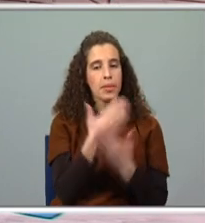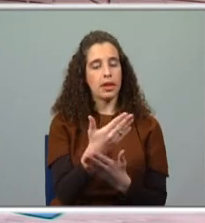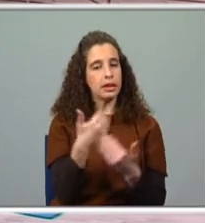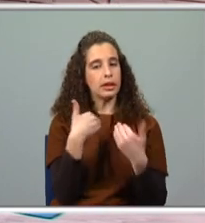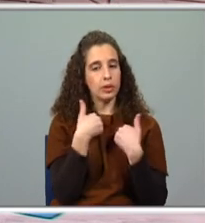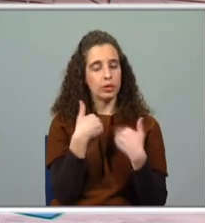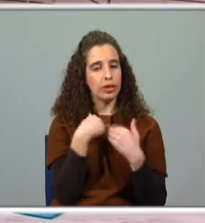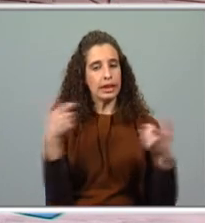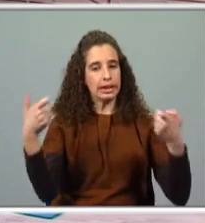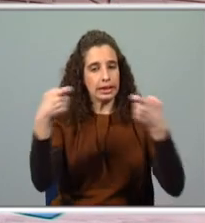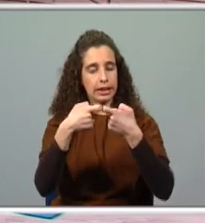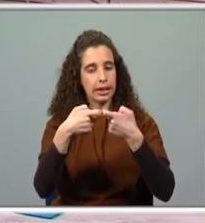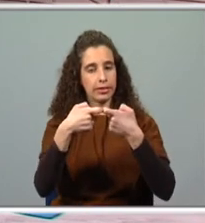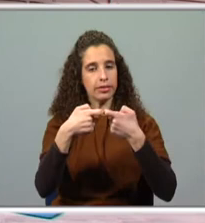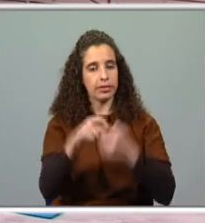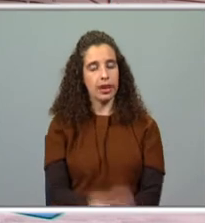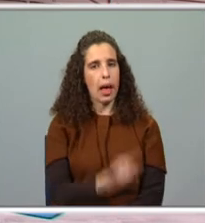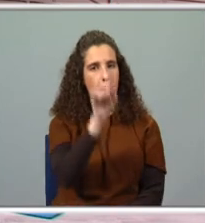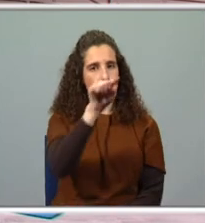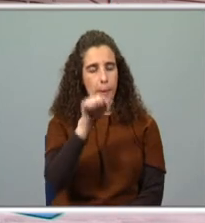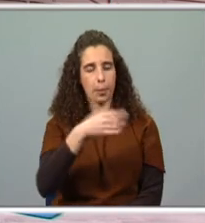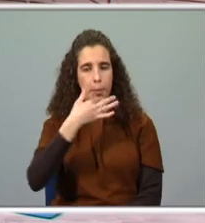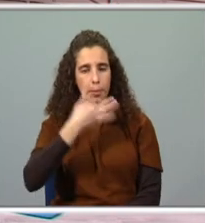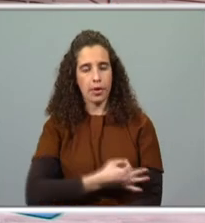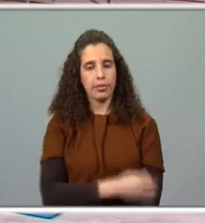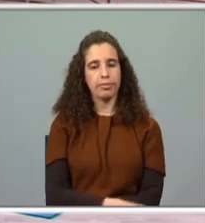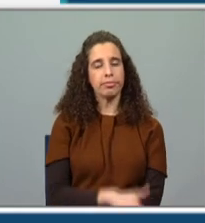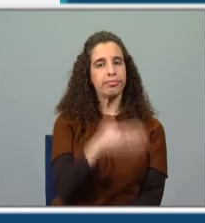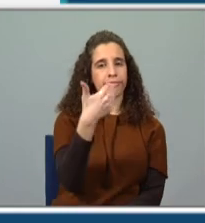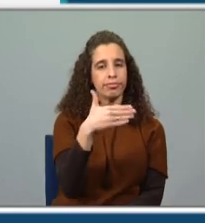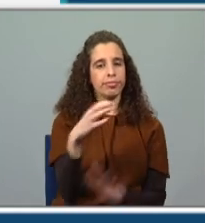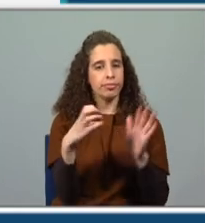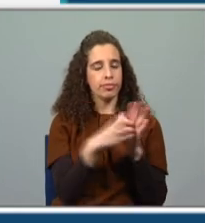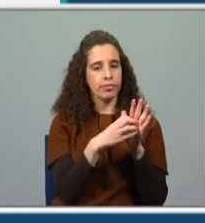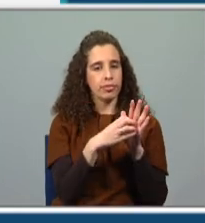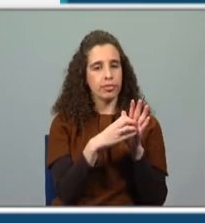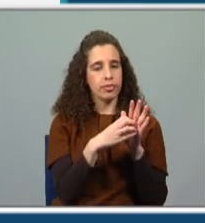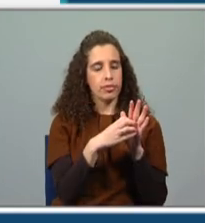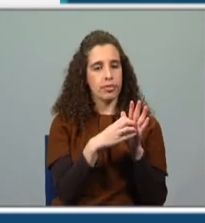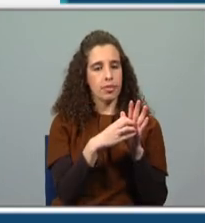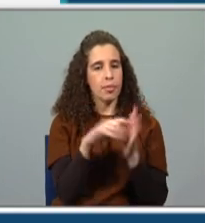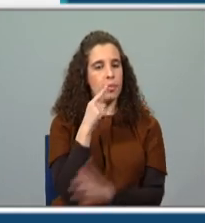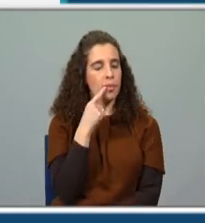ajude a ligar a interjeição correta na primeira imagem temos uma menina que 幫助鏈接正確的感嘆詞第一張圖片我們有一個女孩